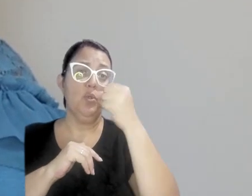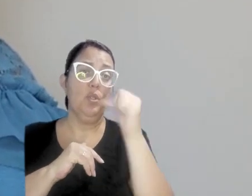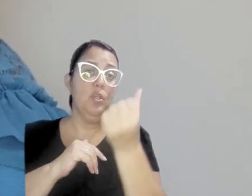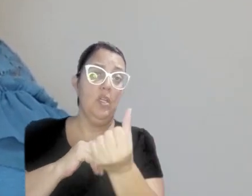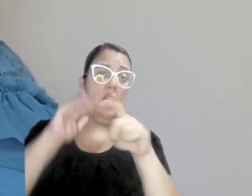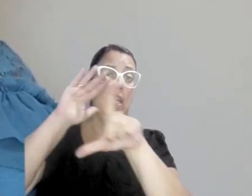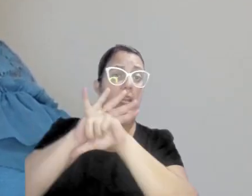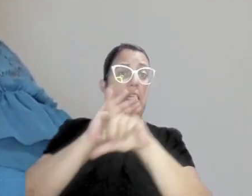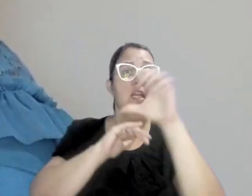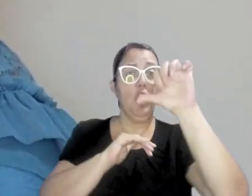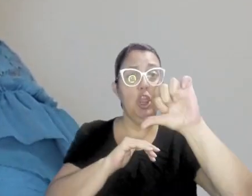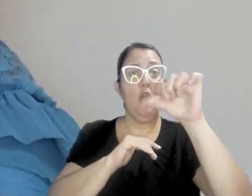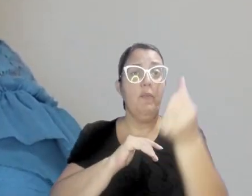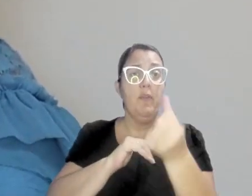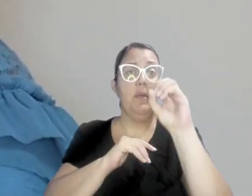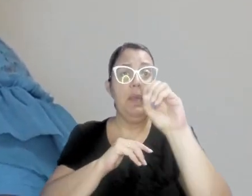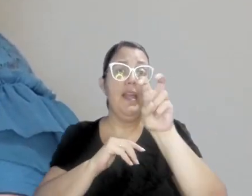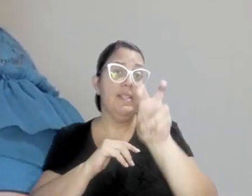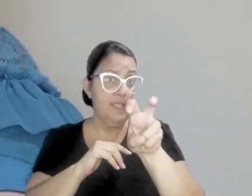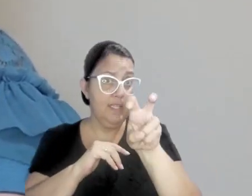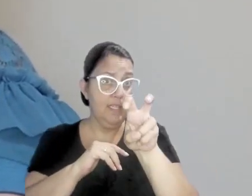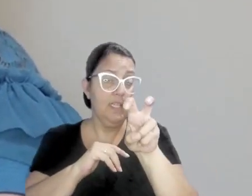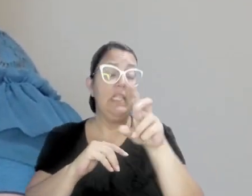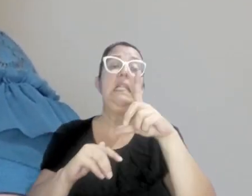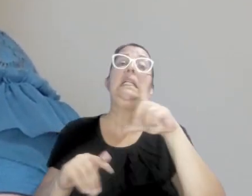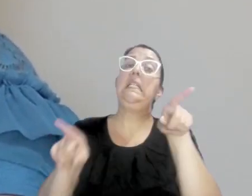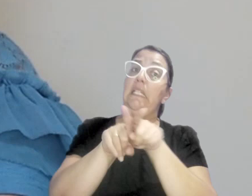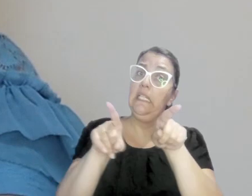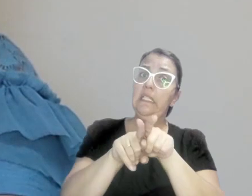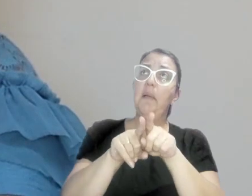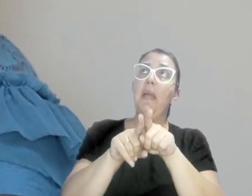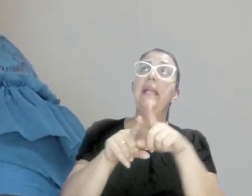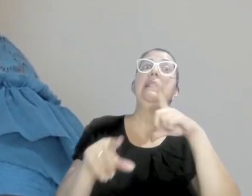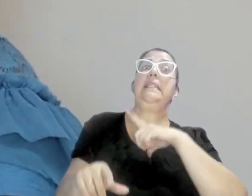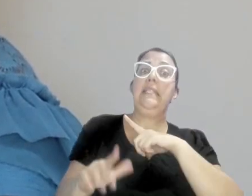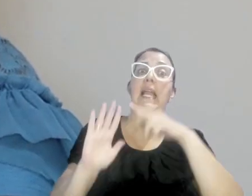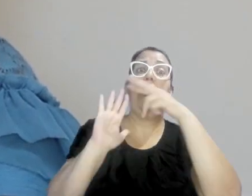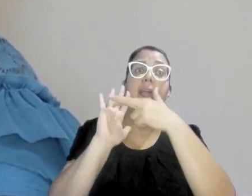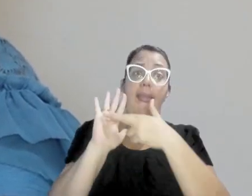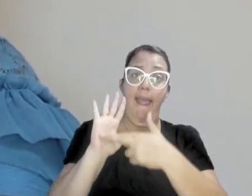a gente tem a lei 9605... E com isso foi se estabelecendo e sendo construído